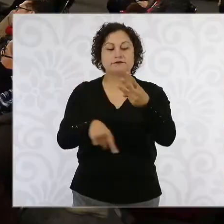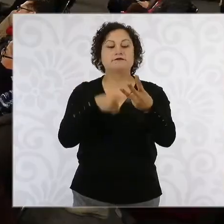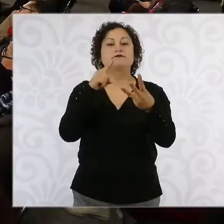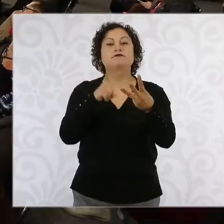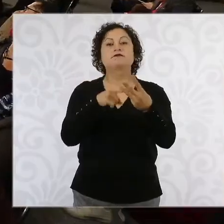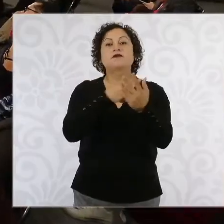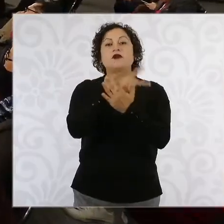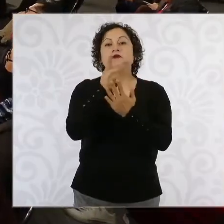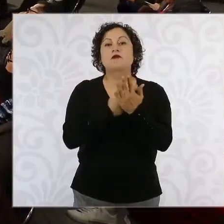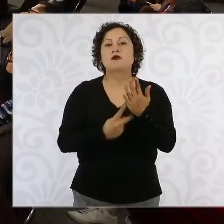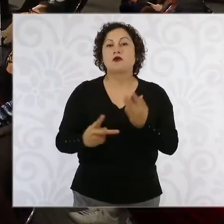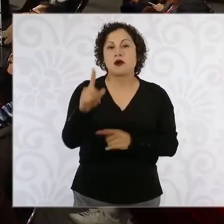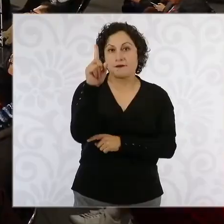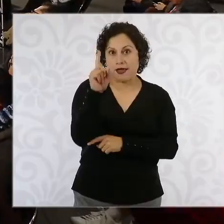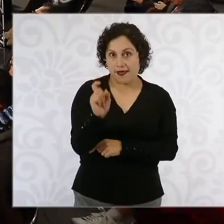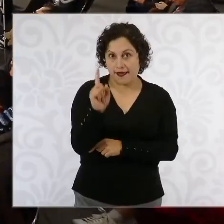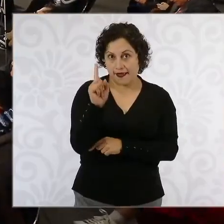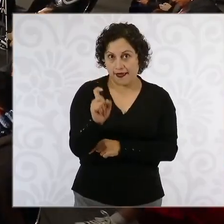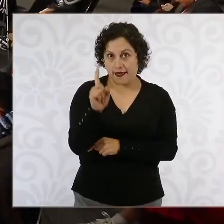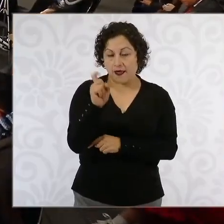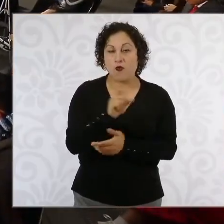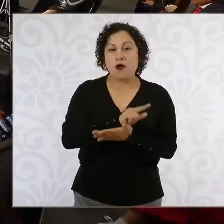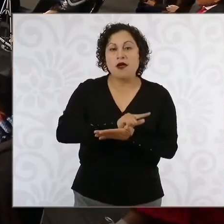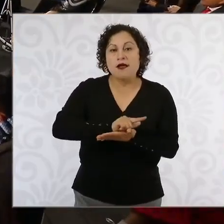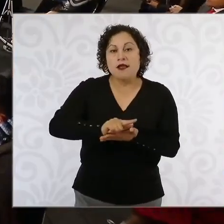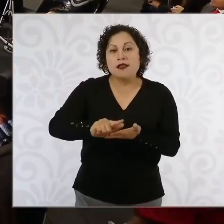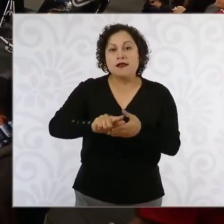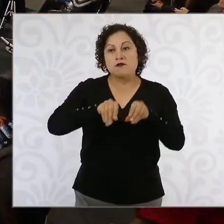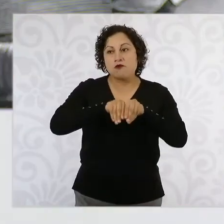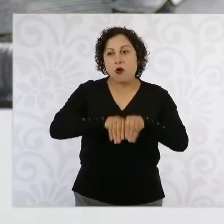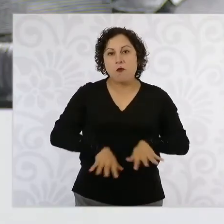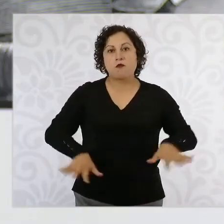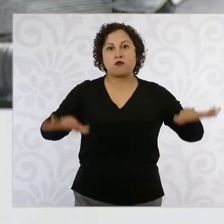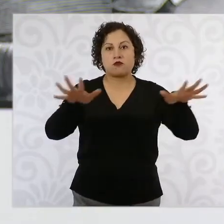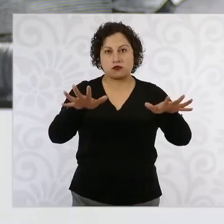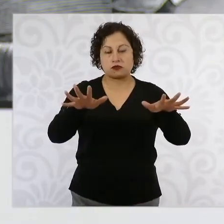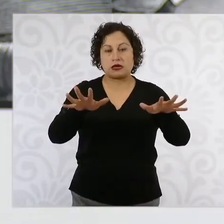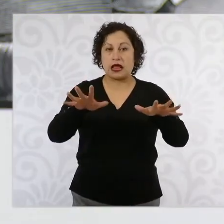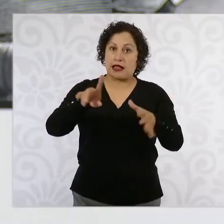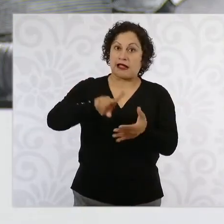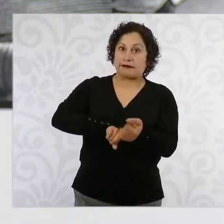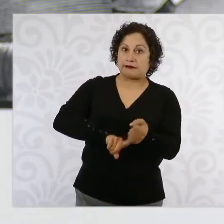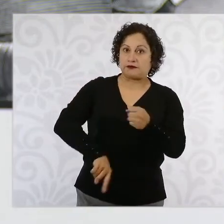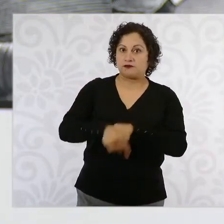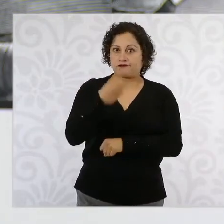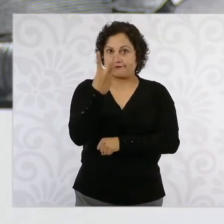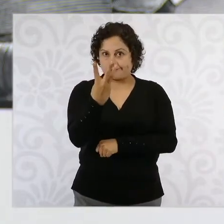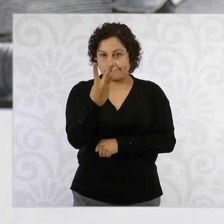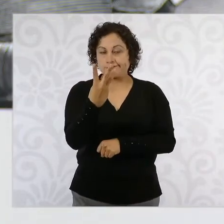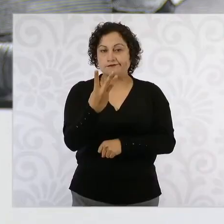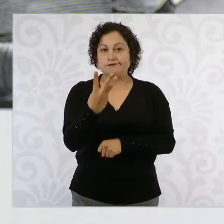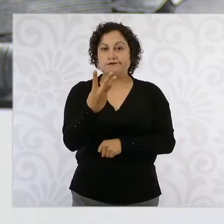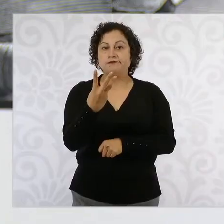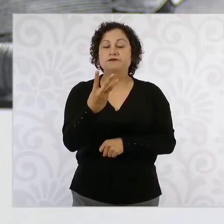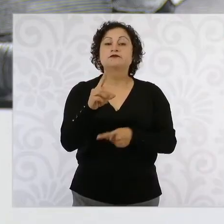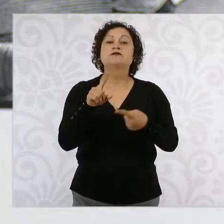de abastecimiento de agua potable que tiene tres vertientes eh el programa de eficiencia de los